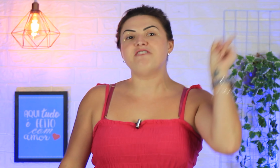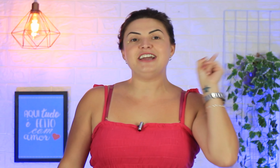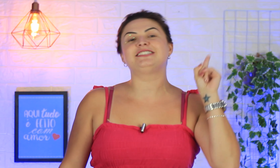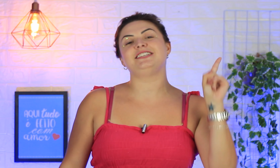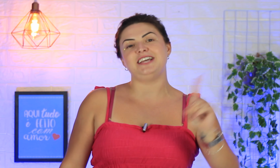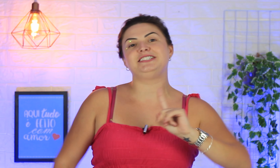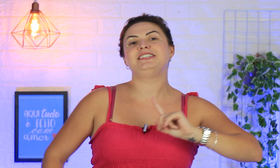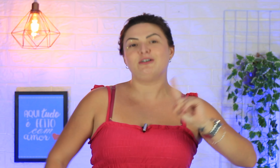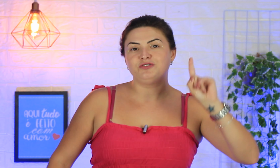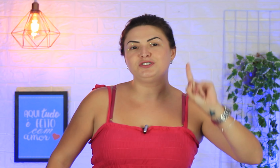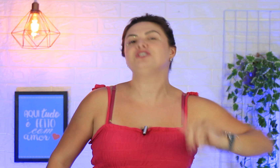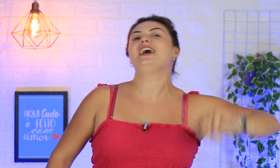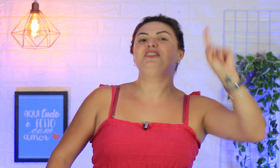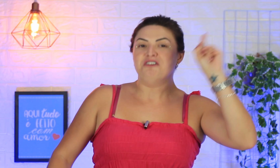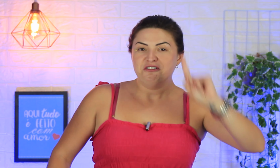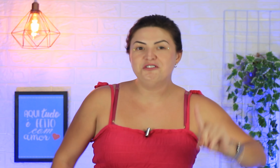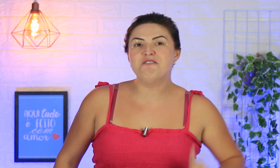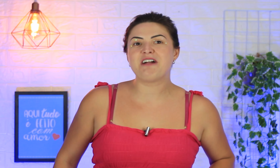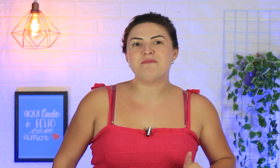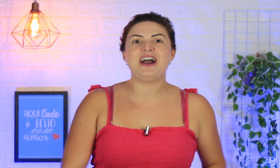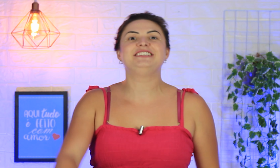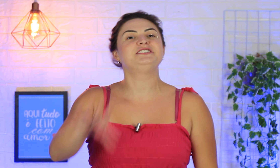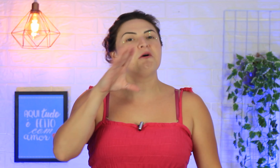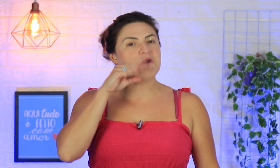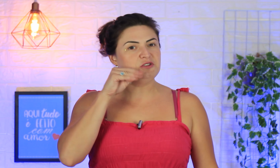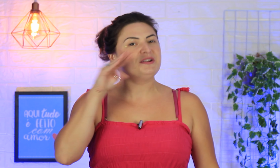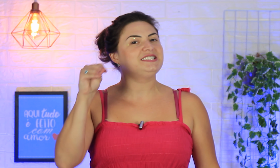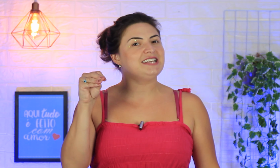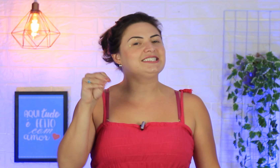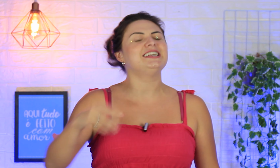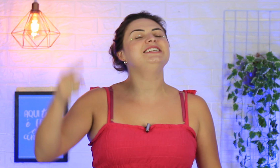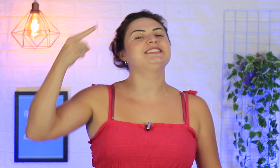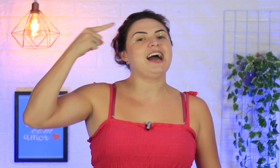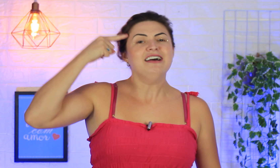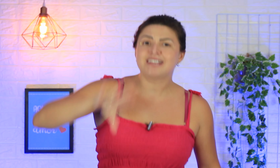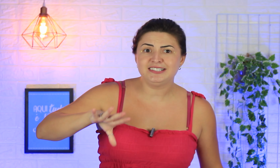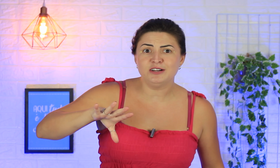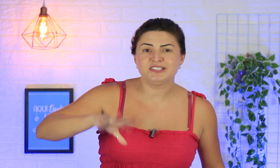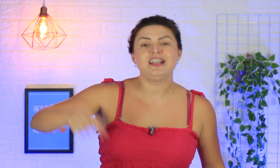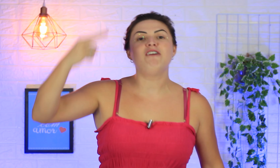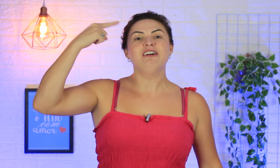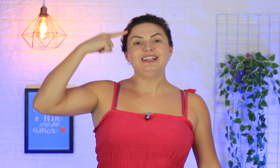vai esquecer esse sinal de funcionário nunca mais então quando precisar sinalizar esquecer o sinal